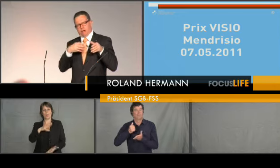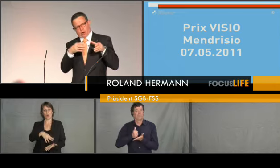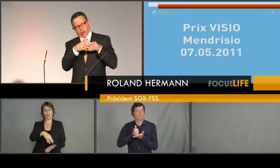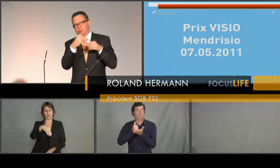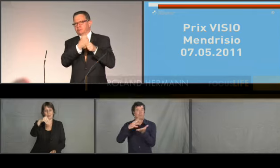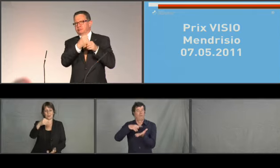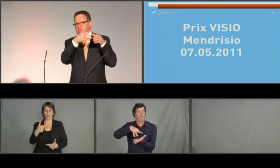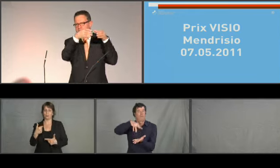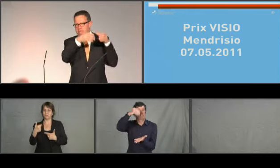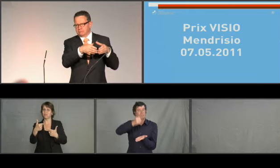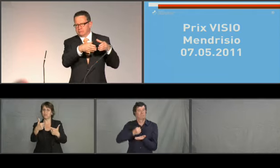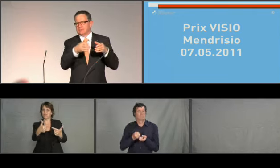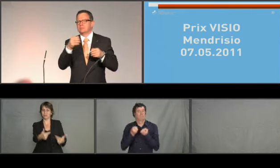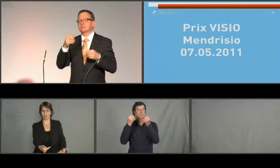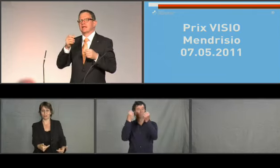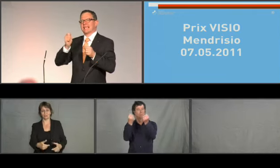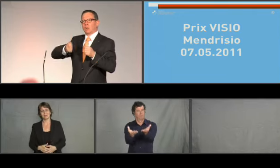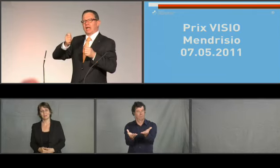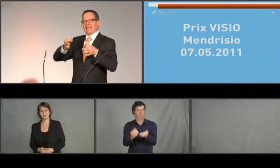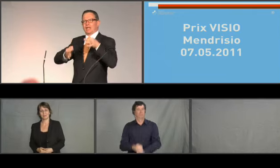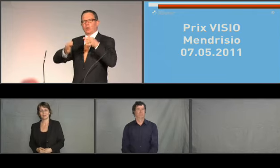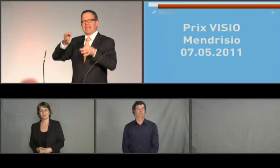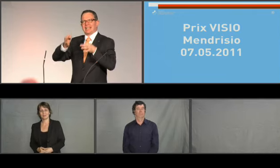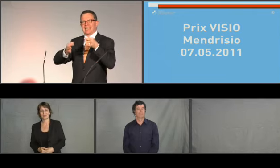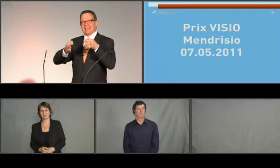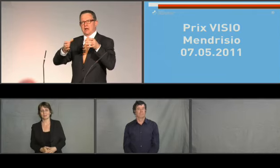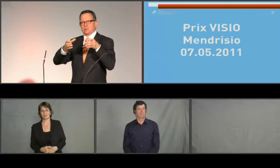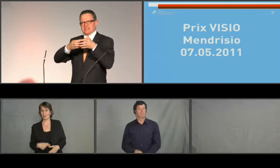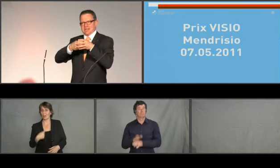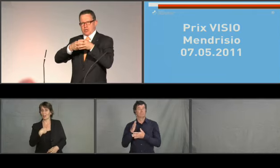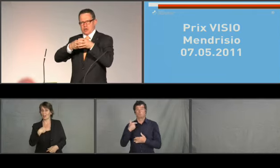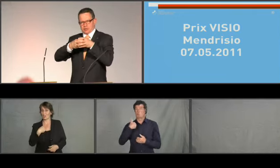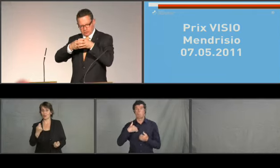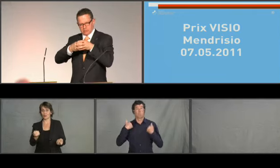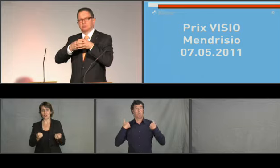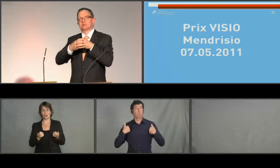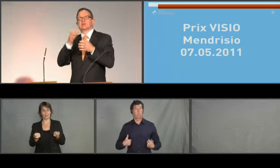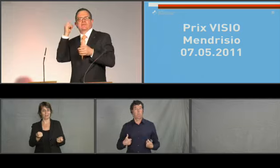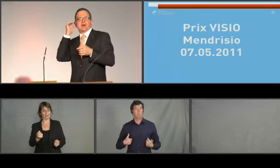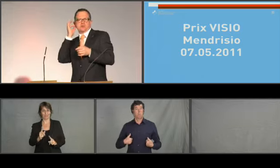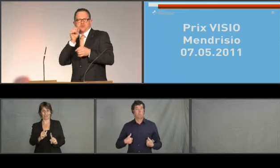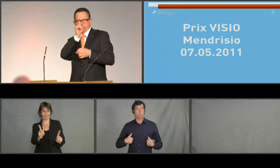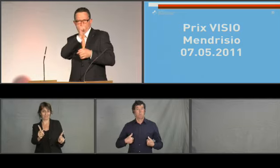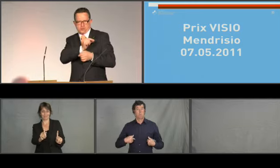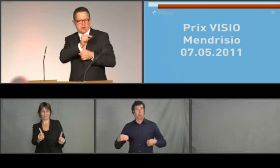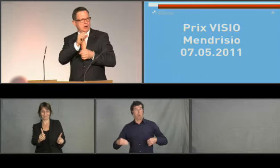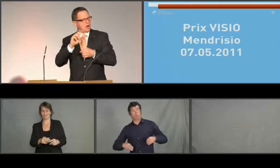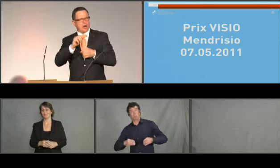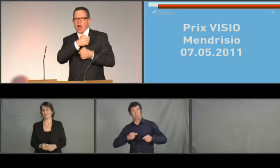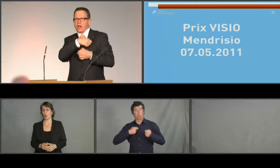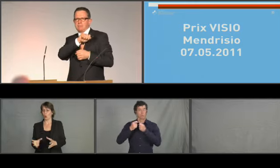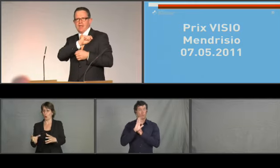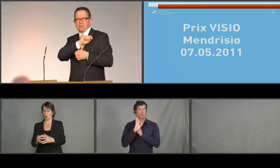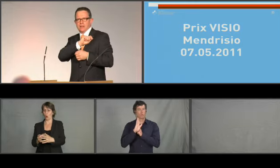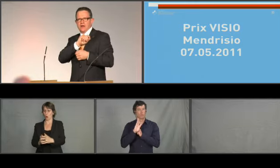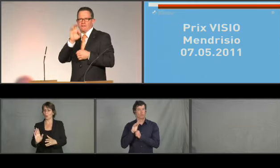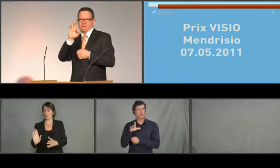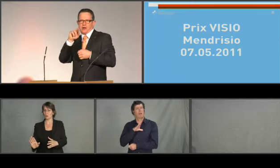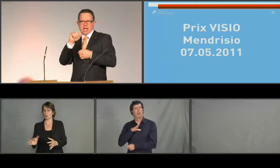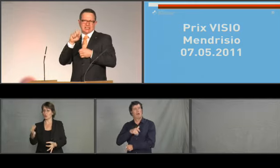dazu haben wir eine Jurykommission.